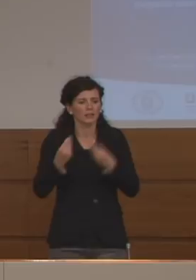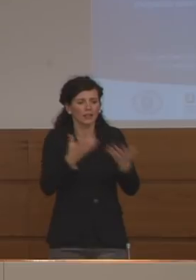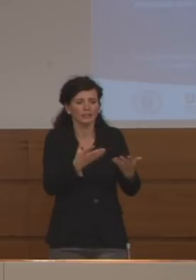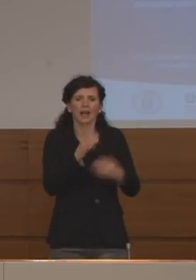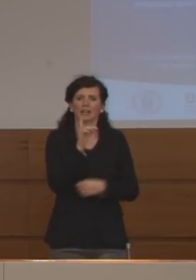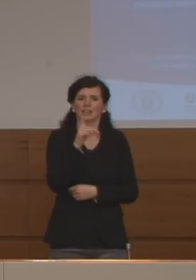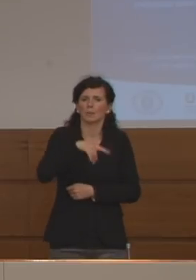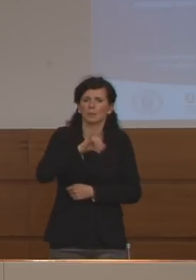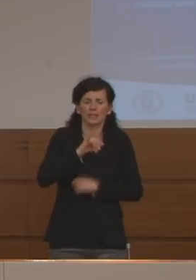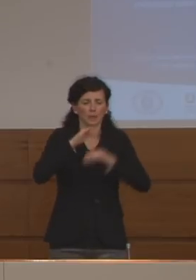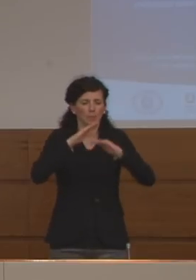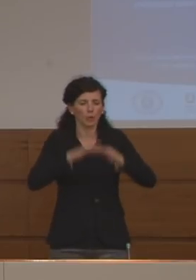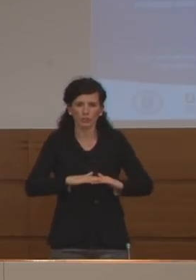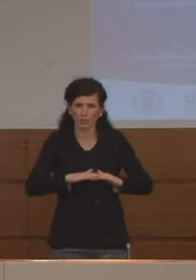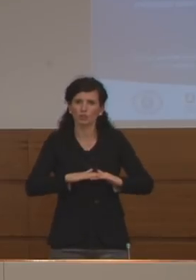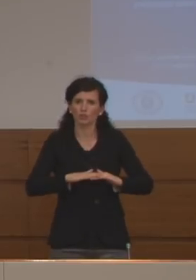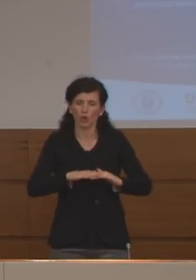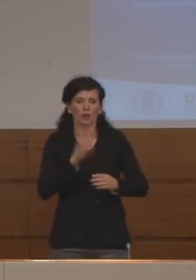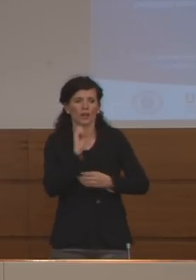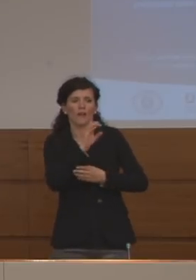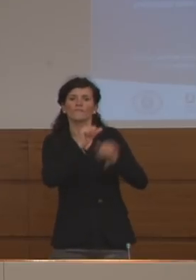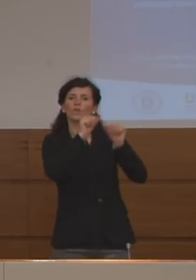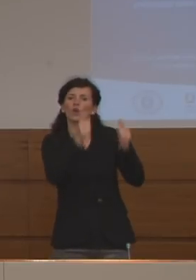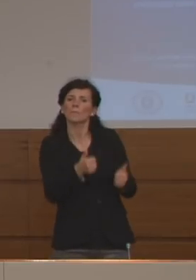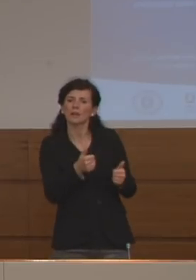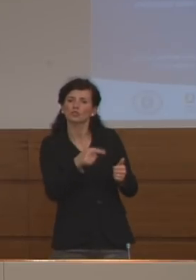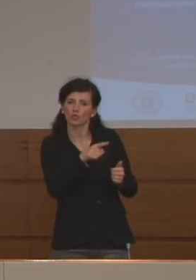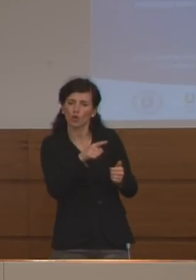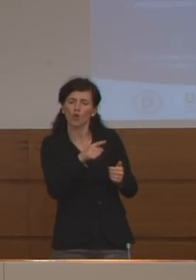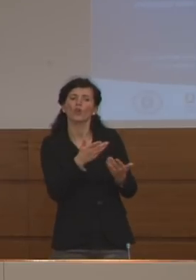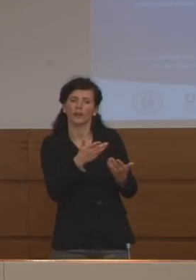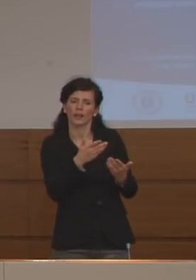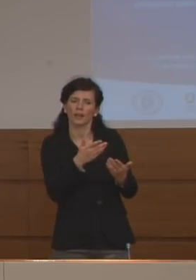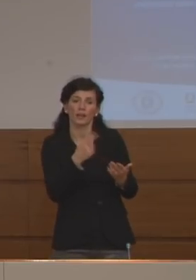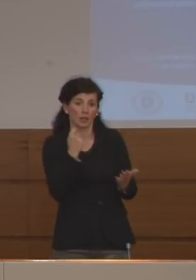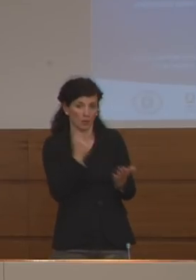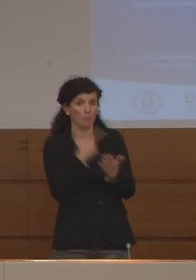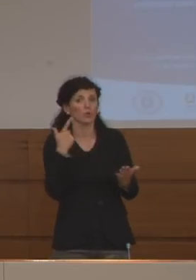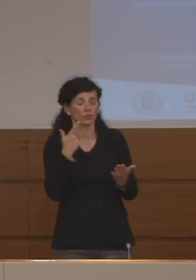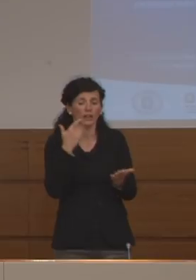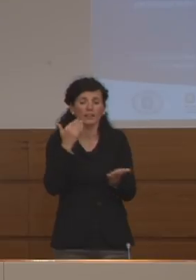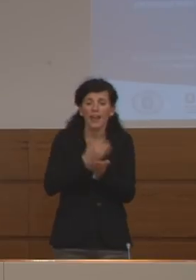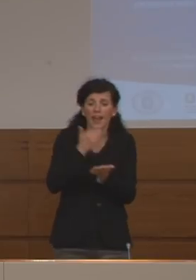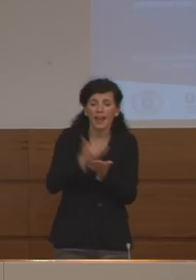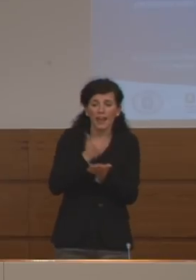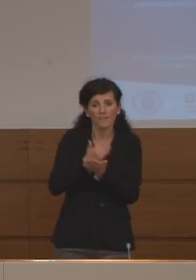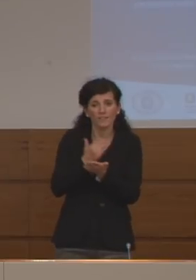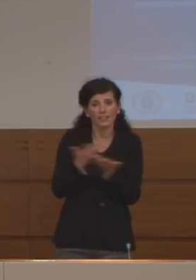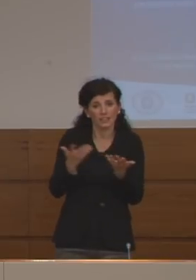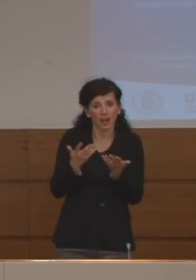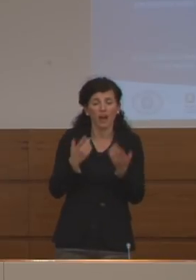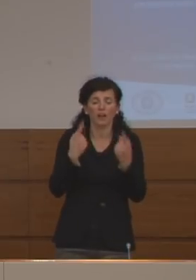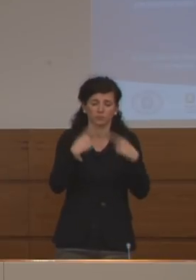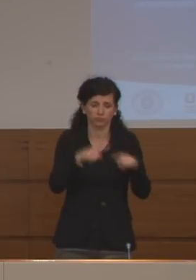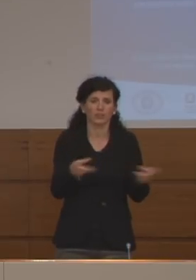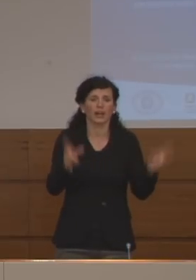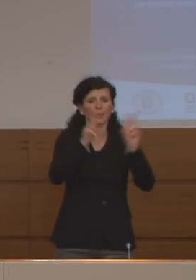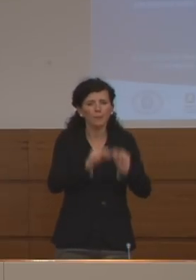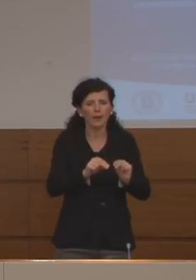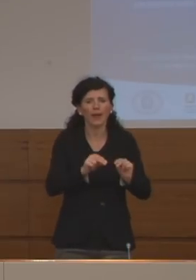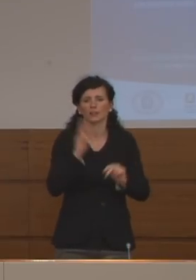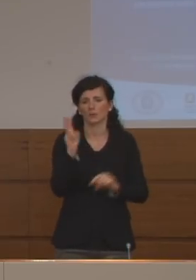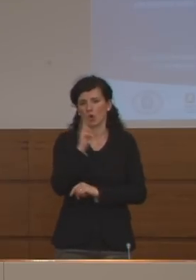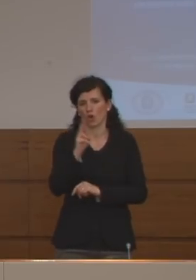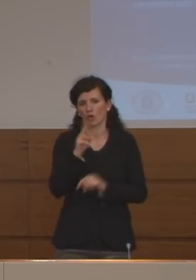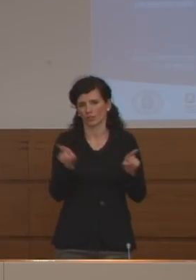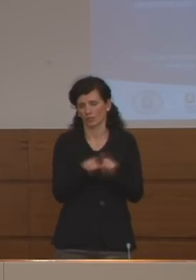e di formazione, per evitare fenomeni come questi.